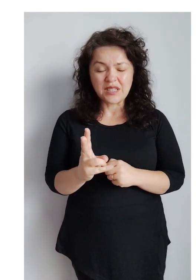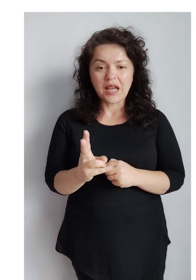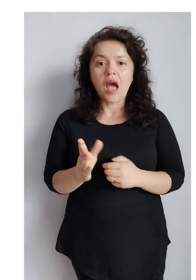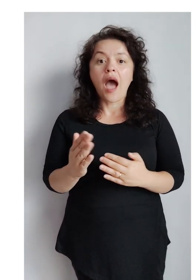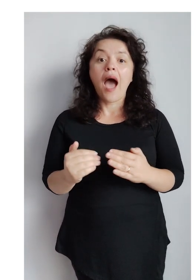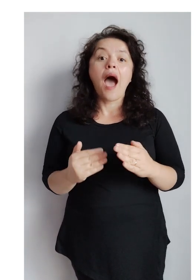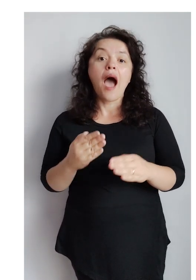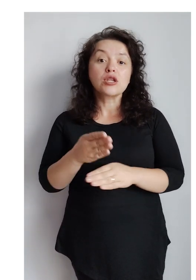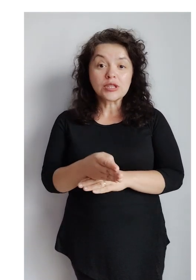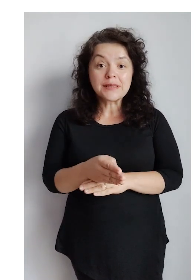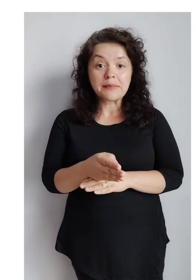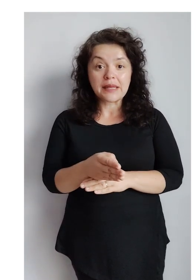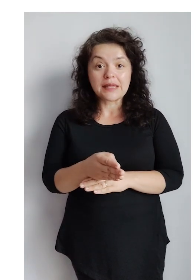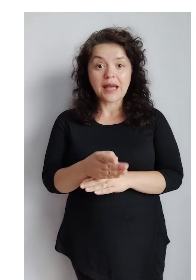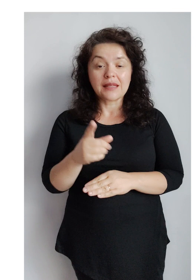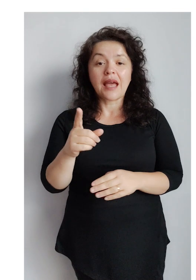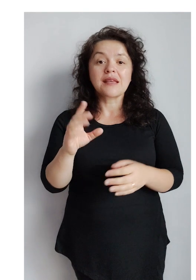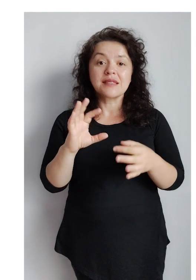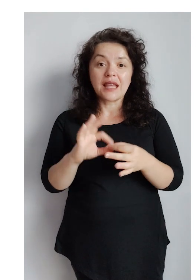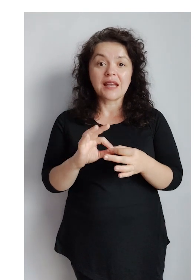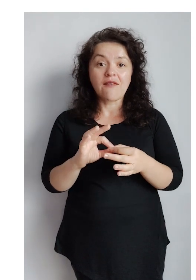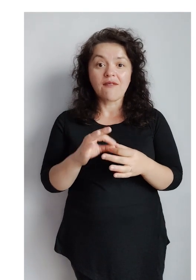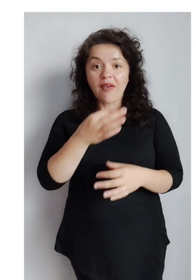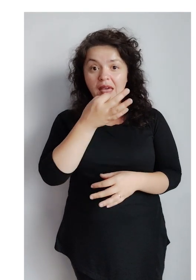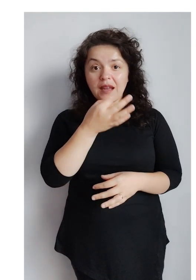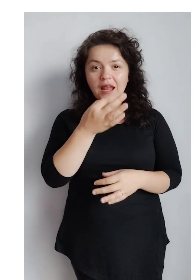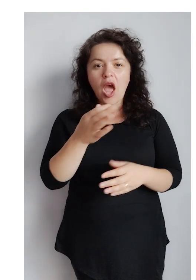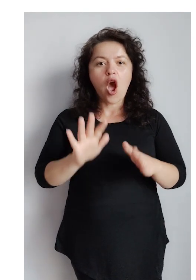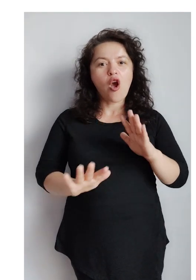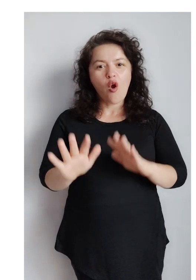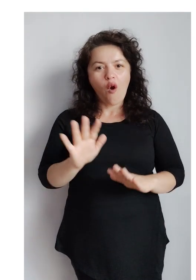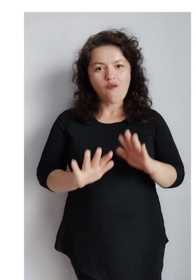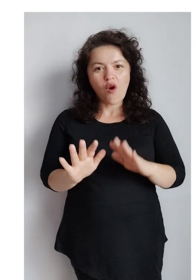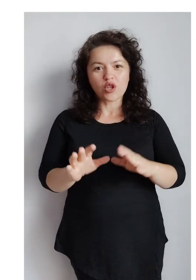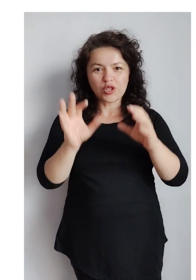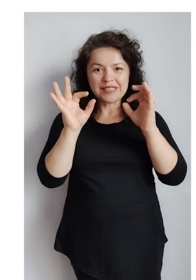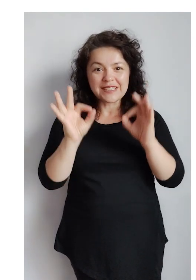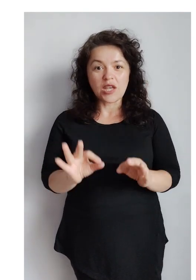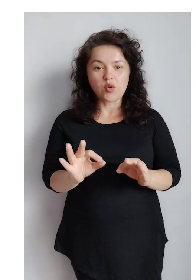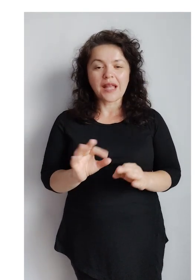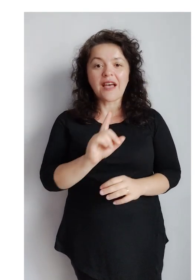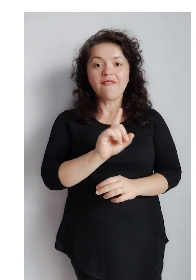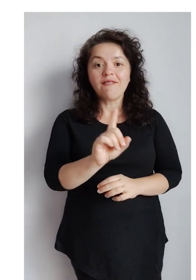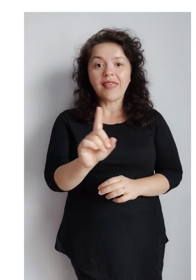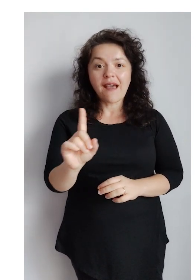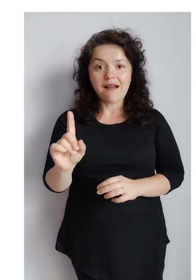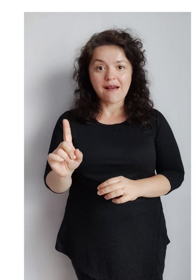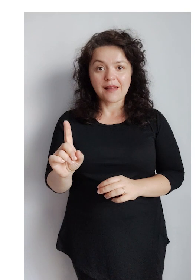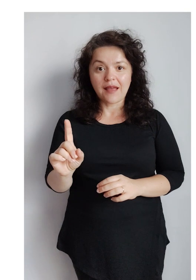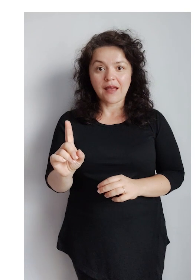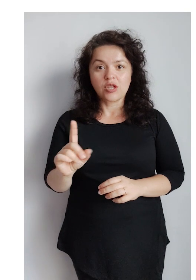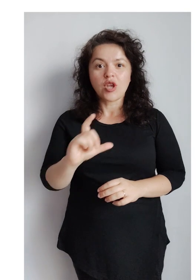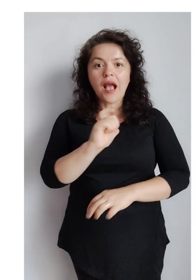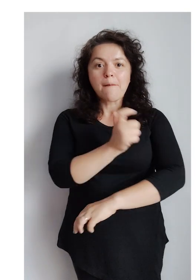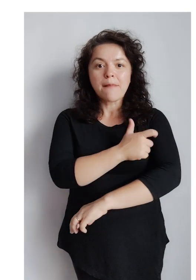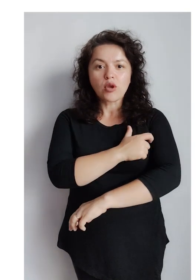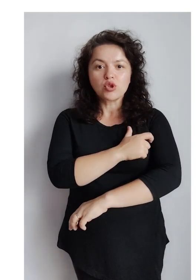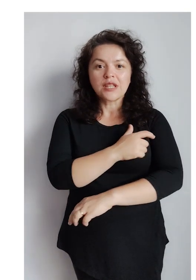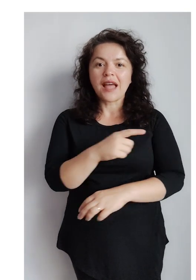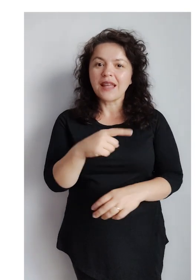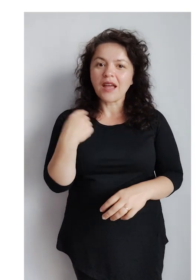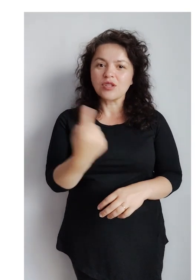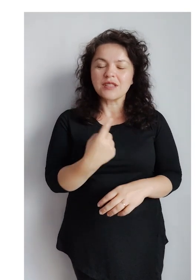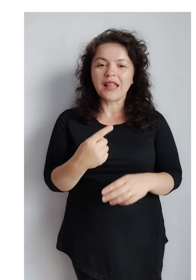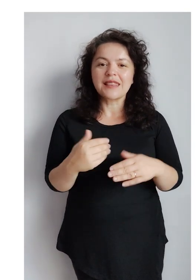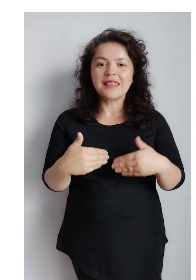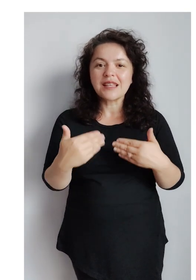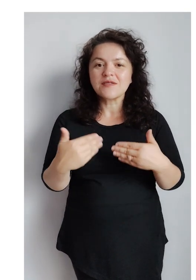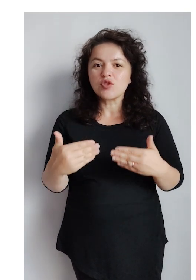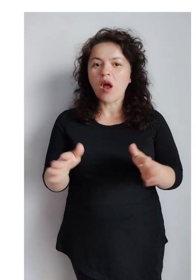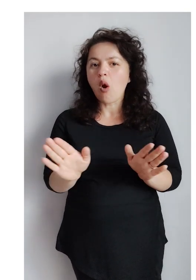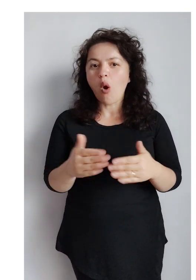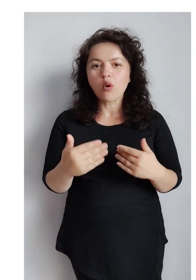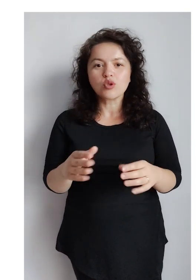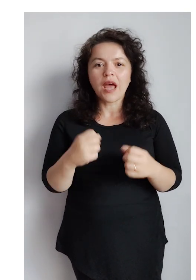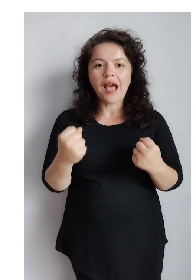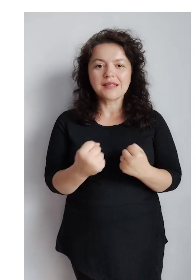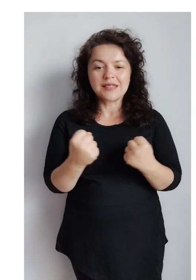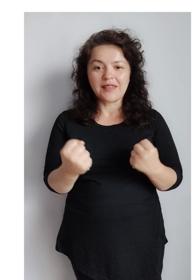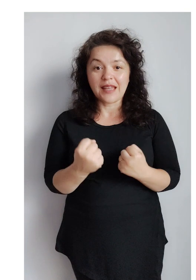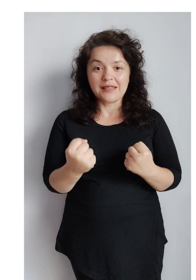Accesibilitatea se referă la confortul și siguranța fiecăruia și capacitatea acestora de a desfășura orice fel de activitate.